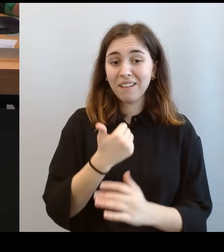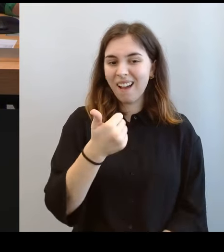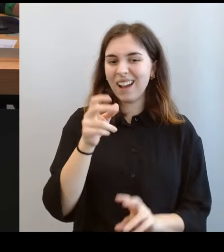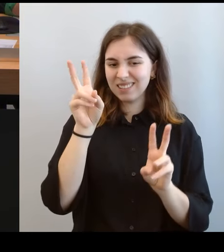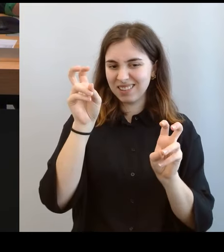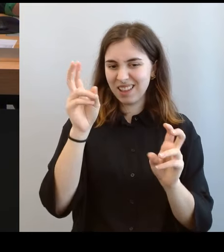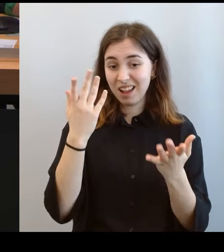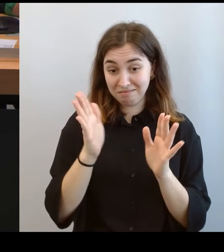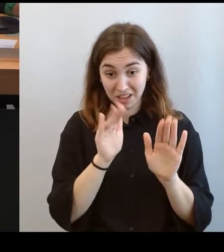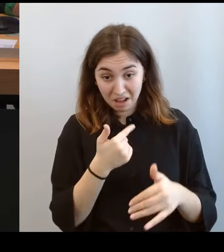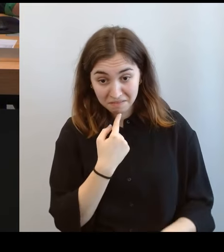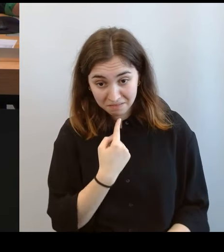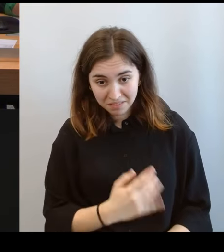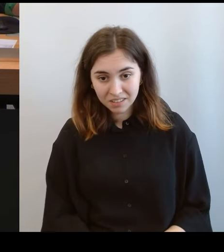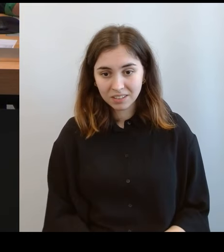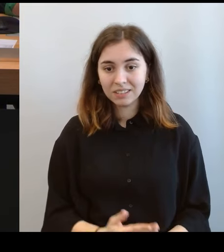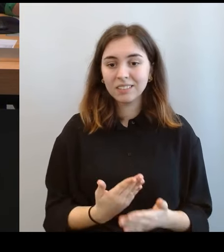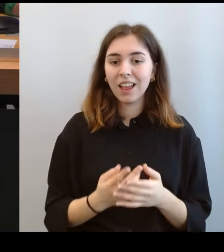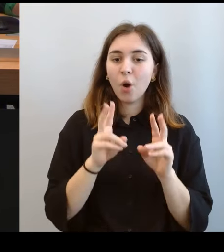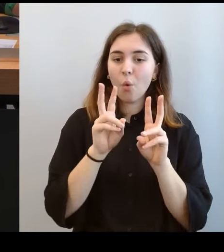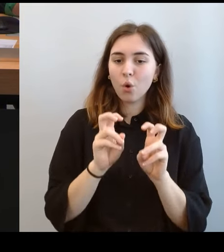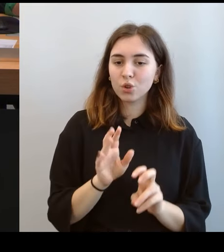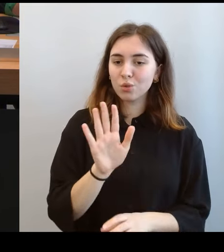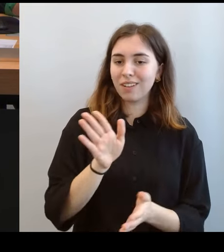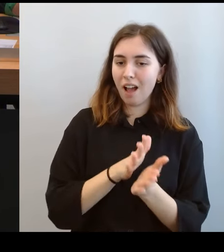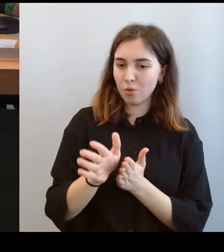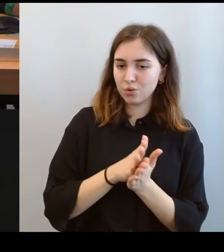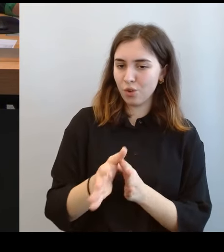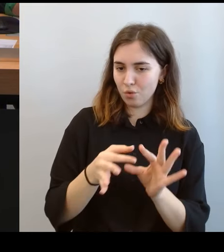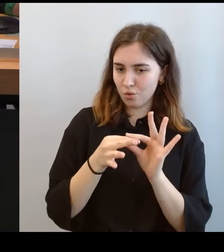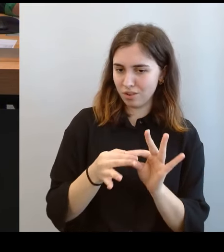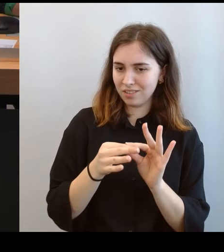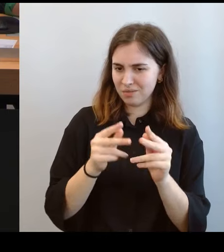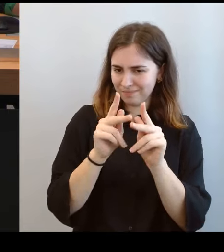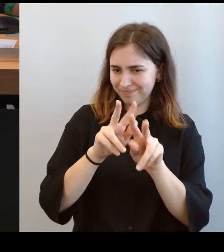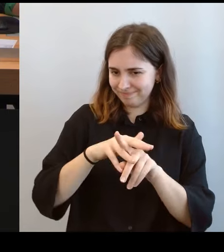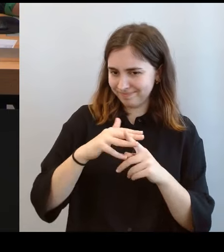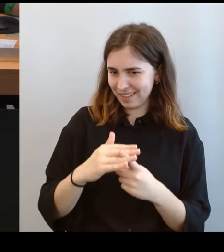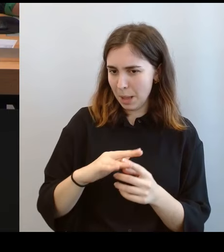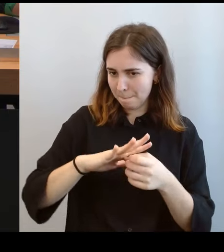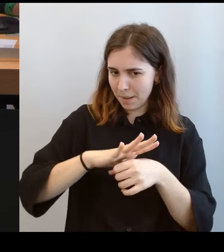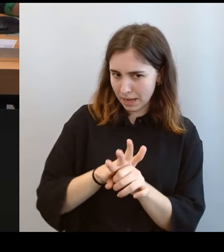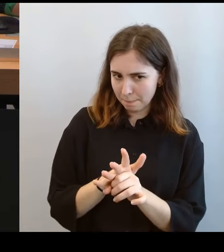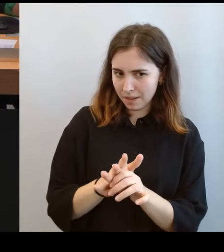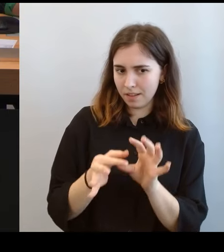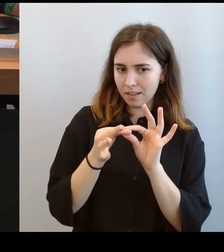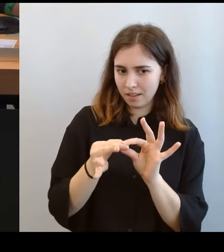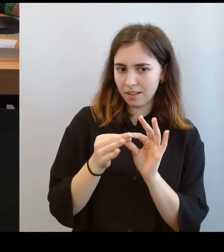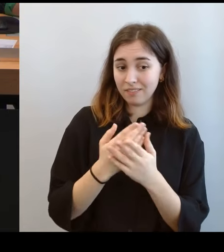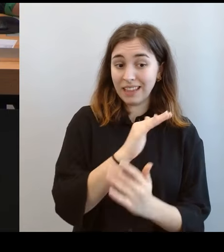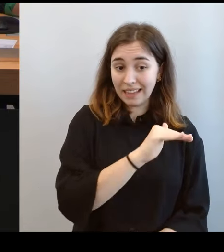Auswirkungen im Kontext der Pandemie auf Kinder und Jugendliche in Berlin sowie Empfehlungen, um zukünftig